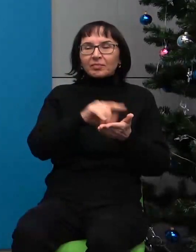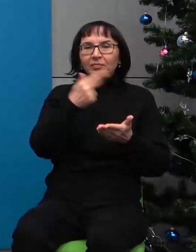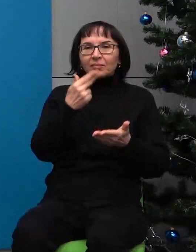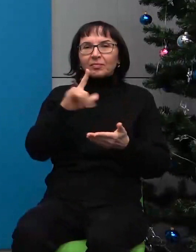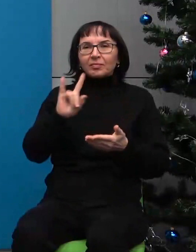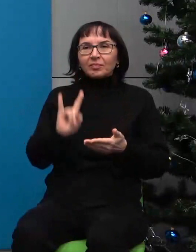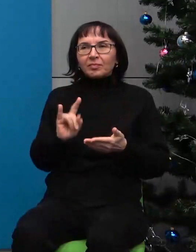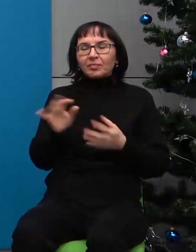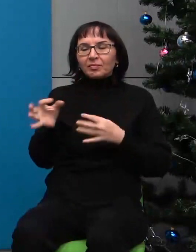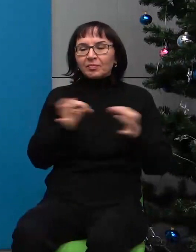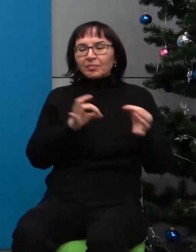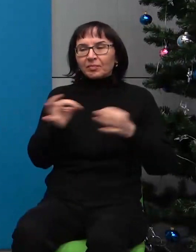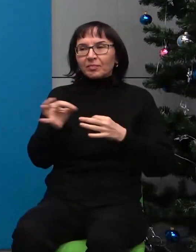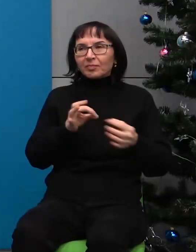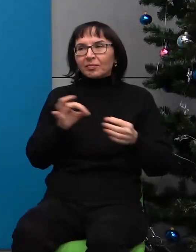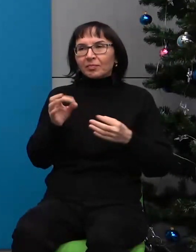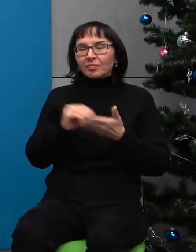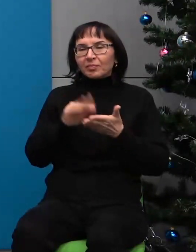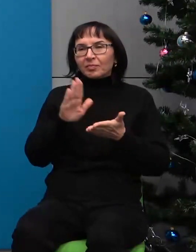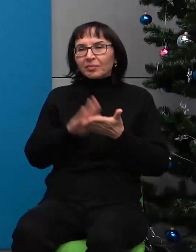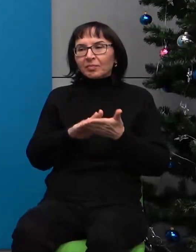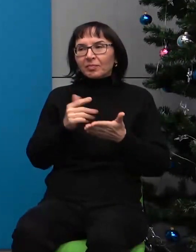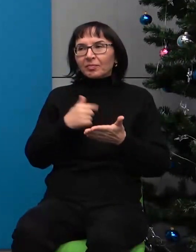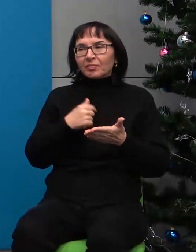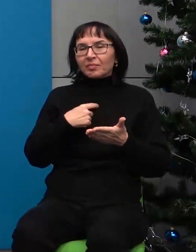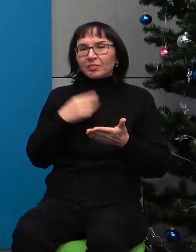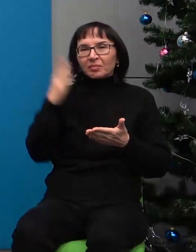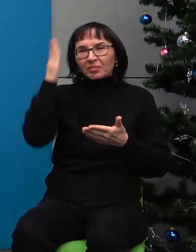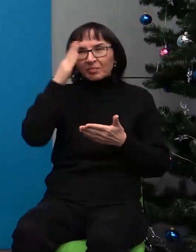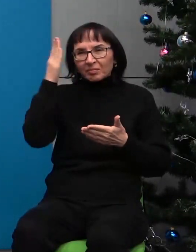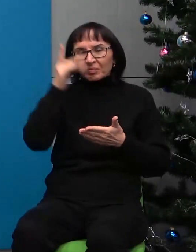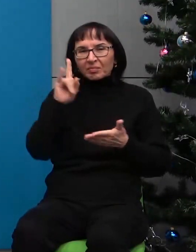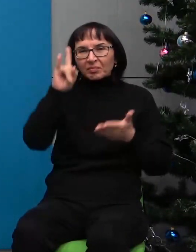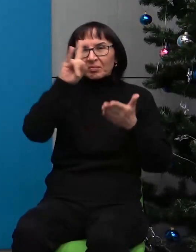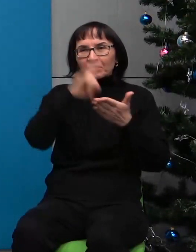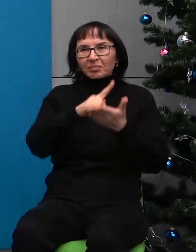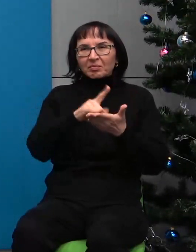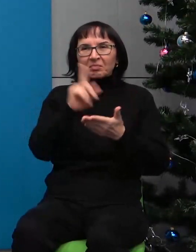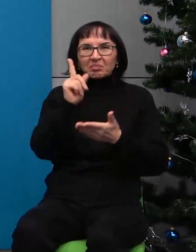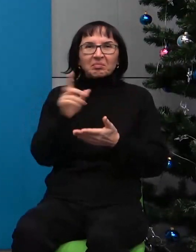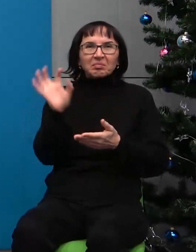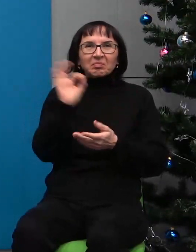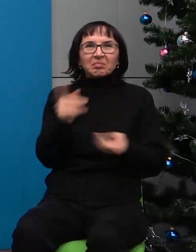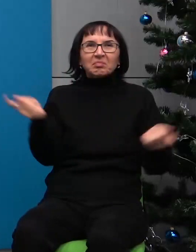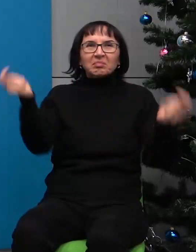a ja teraz tutaj głupi stoję, przeleciałem 10 tysięcy kilometrów i się okazuje, że jest zamknięte. Trochę złabo, nie.